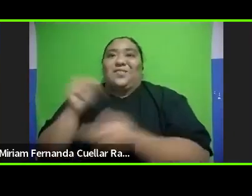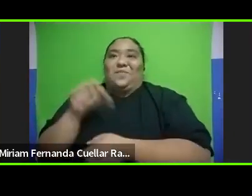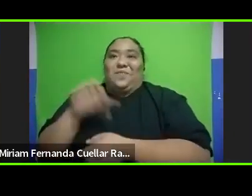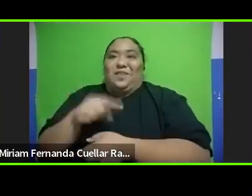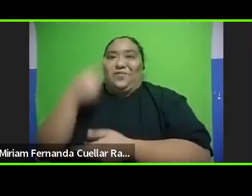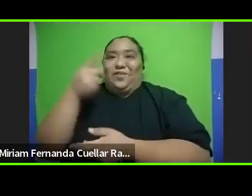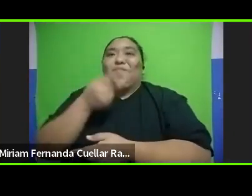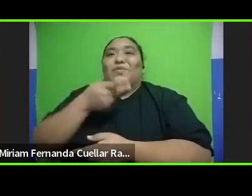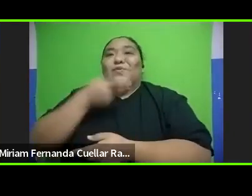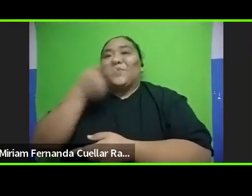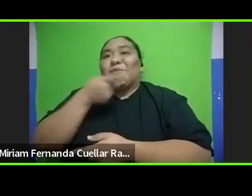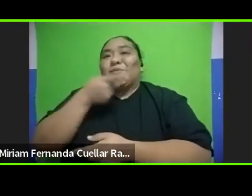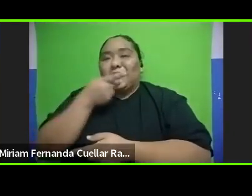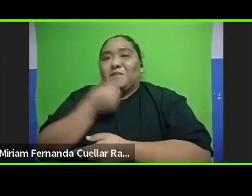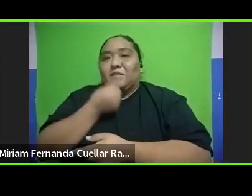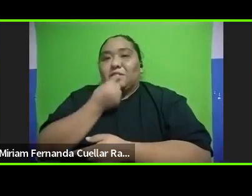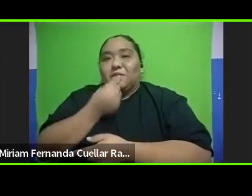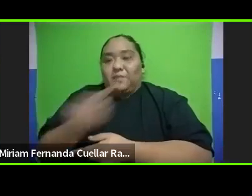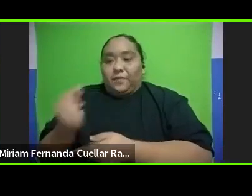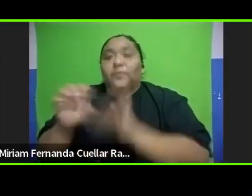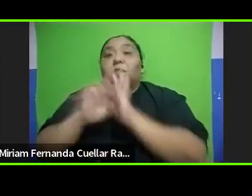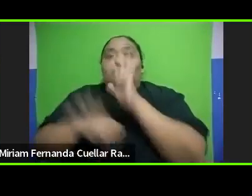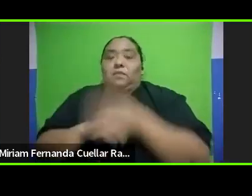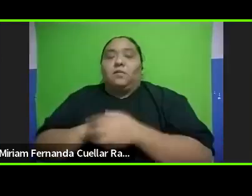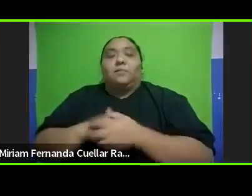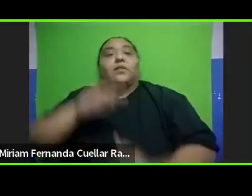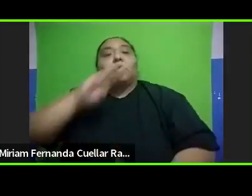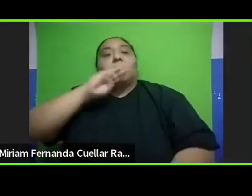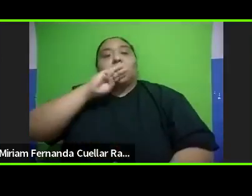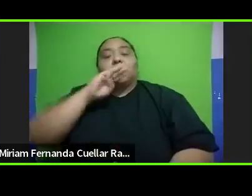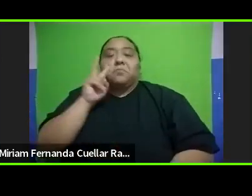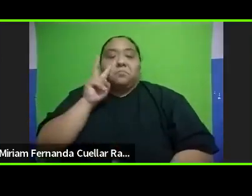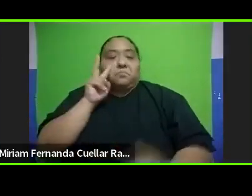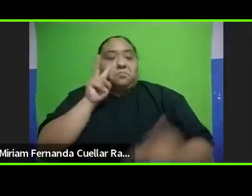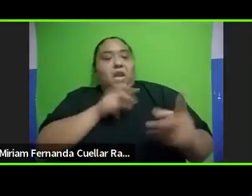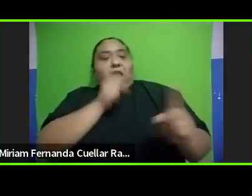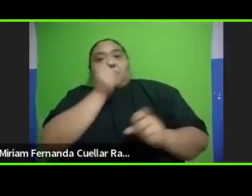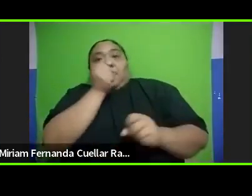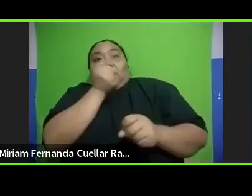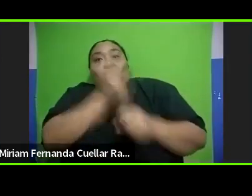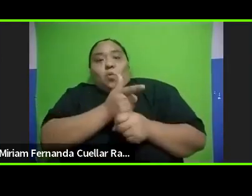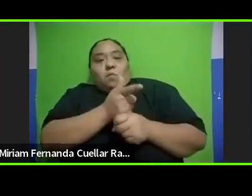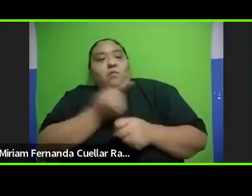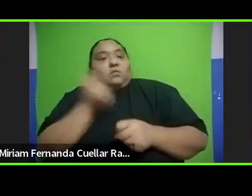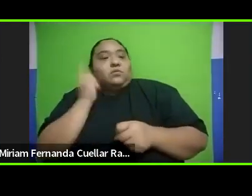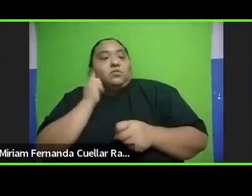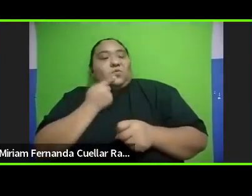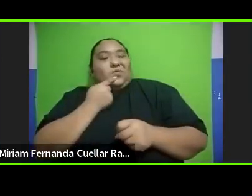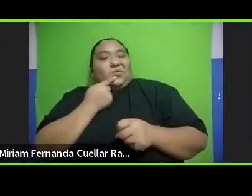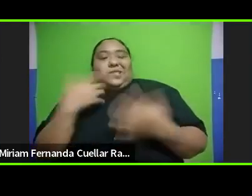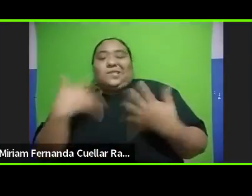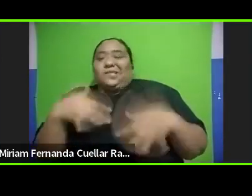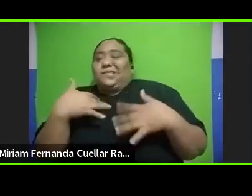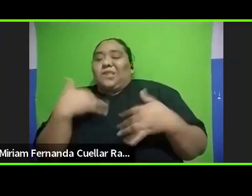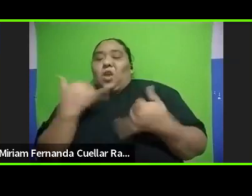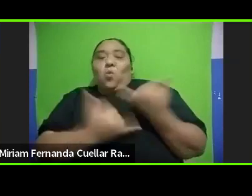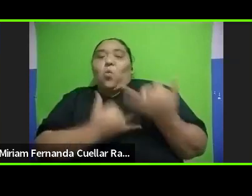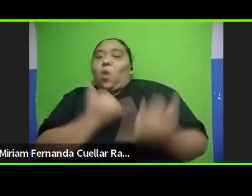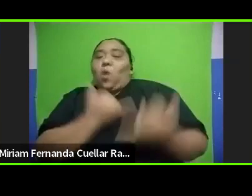niños oyentes, por ejemplo. jemplo, cuando una mamá se da cuenta que su hijo sordo deja de jugar con jugar con él jugar con él entonces entonces hay que seguir jugando con él